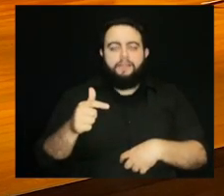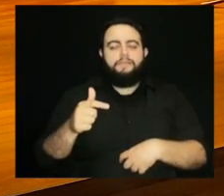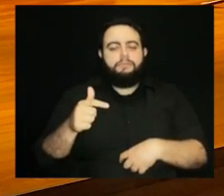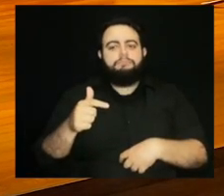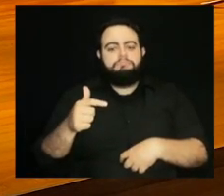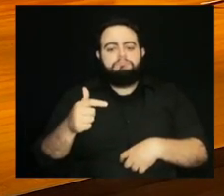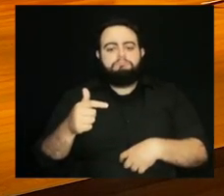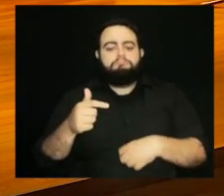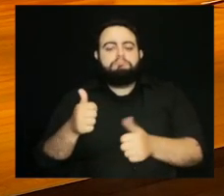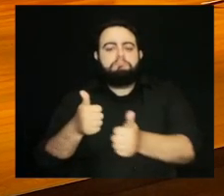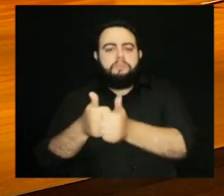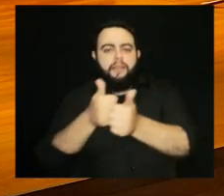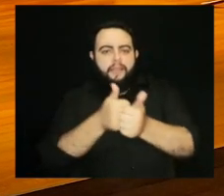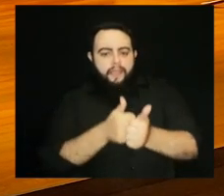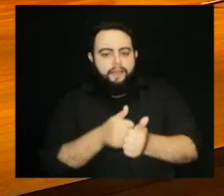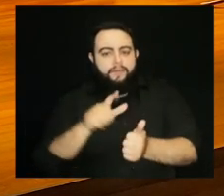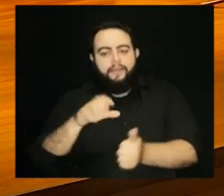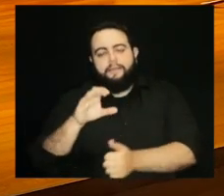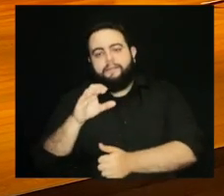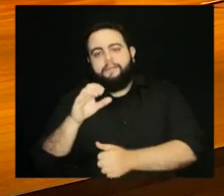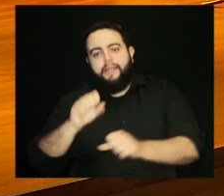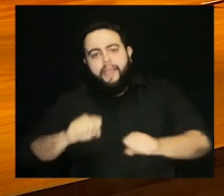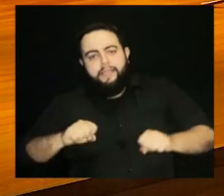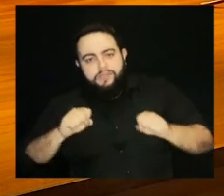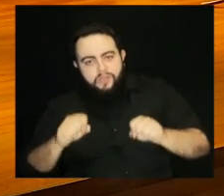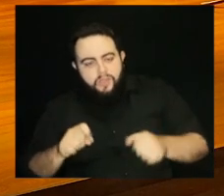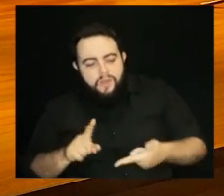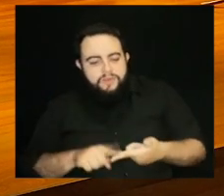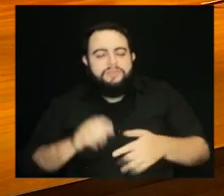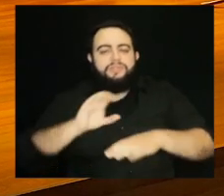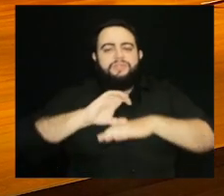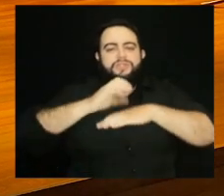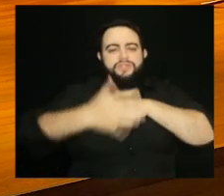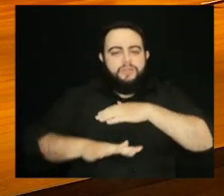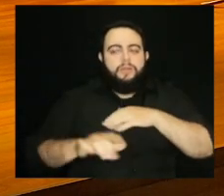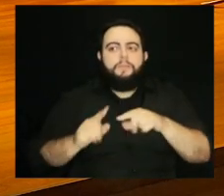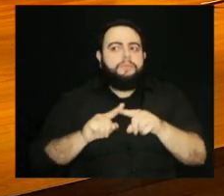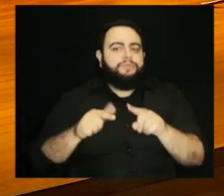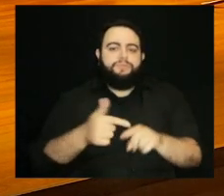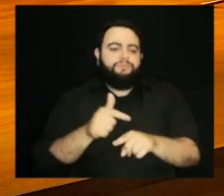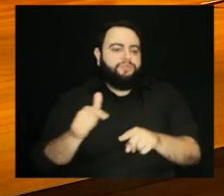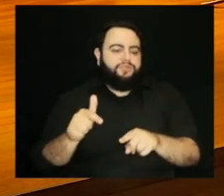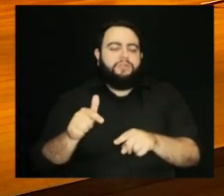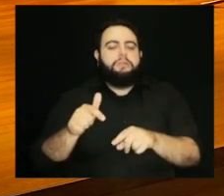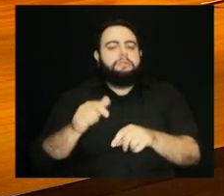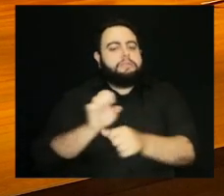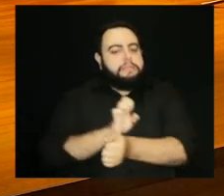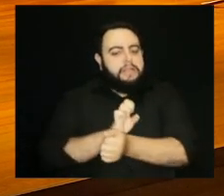viria a ser depois Canoas, Cachoeirinha, enfim, não tinha mais nenhum escravo. Foi nessa campanha muito